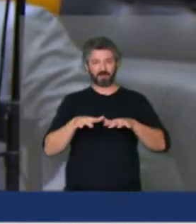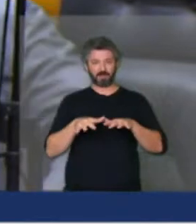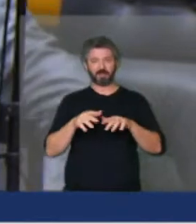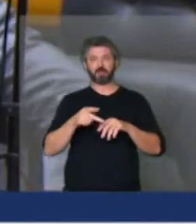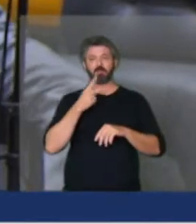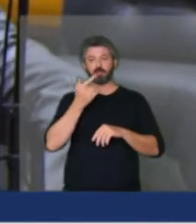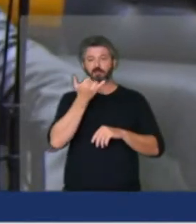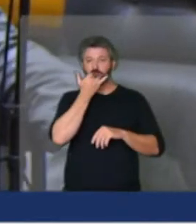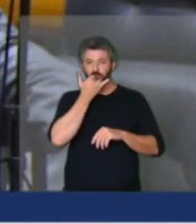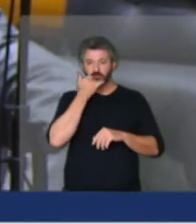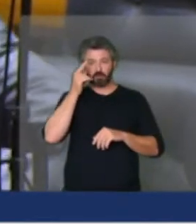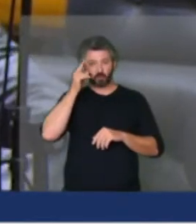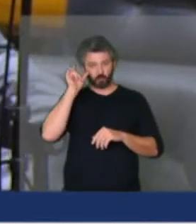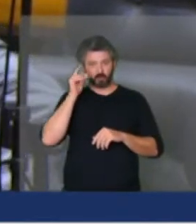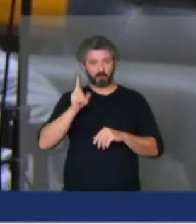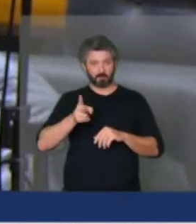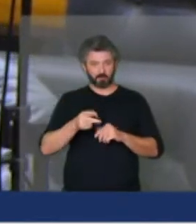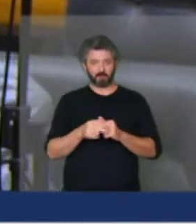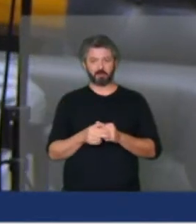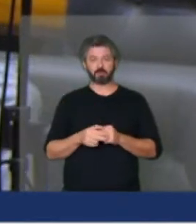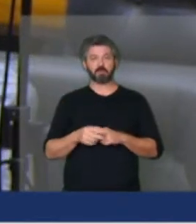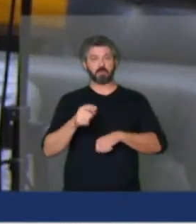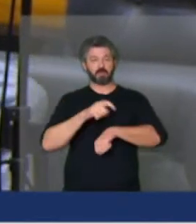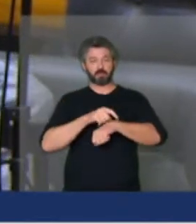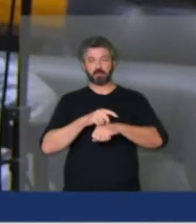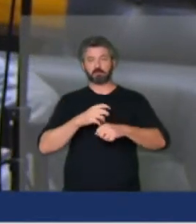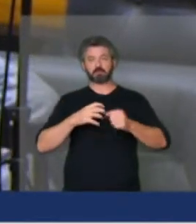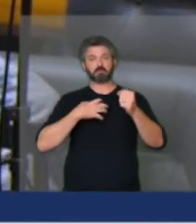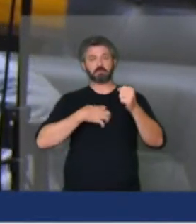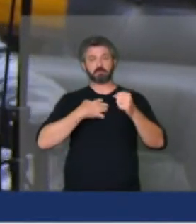CALOR DO MOMENTO, MOSTROU REALMENTE... UM GESTO DE NÃO SÓ DE GRANDEZA COMO... GENEROSIDADE E TAMBÉM... DE